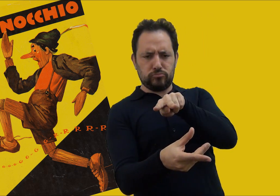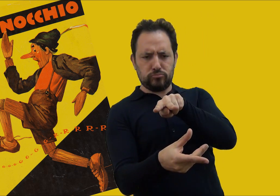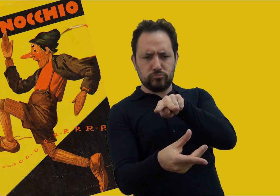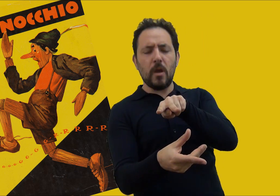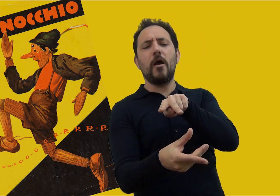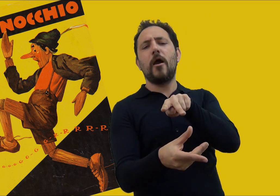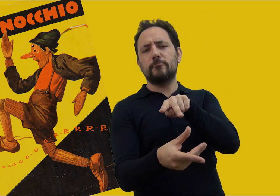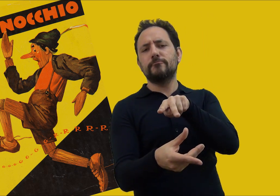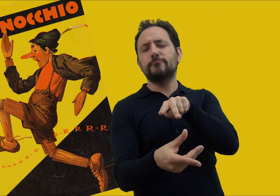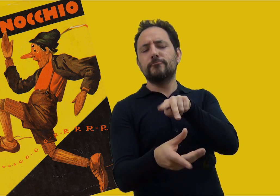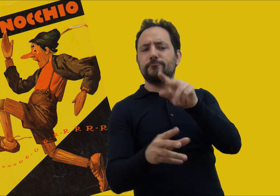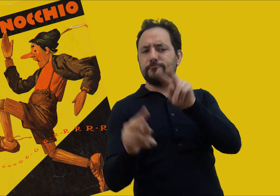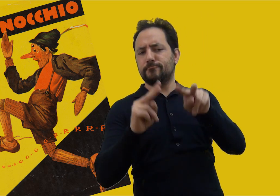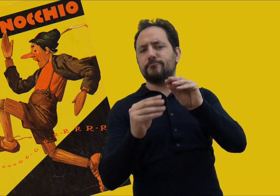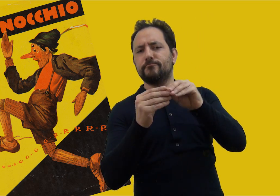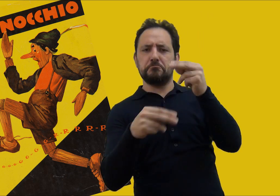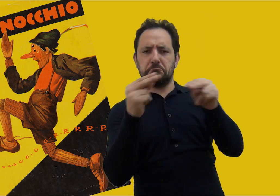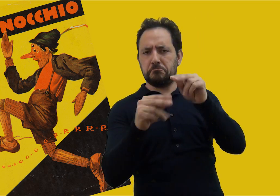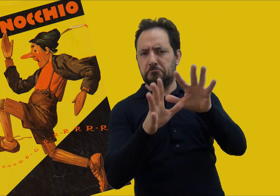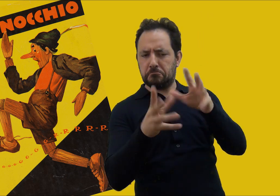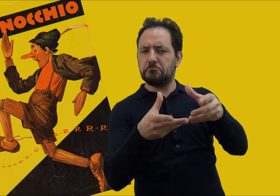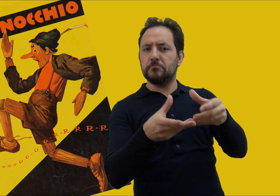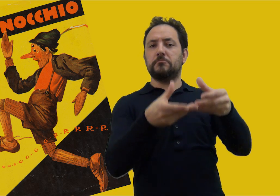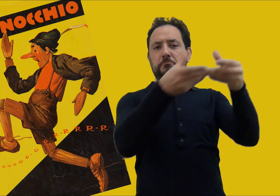e hanno consegnato la bozza a due sordi madrelingua LIS.